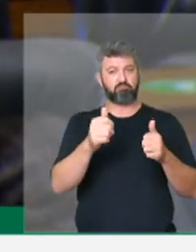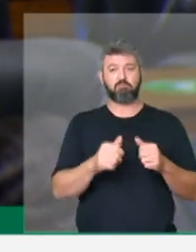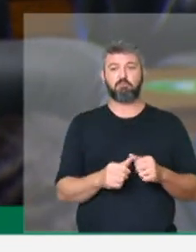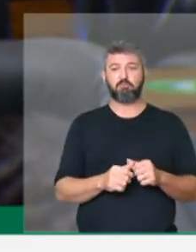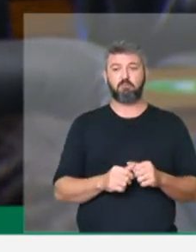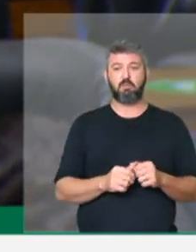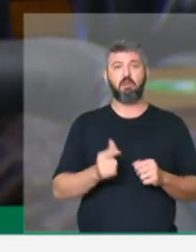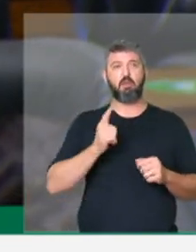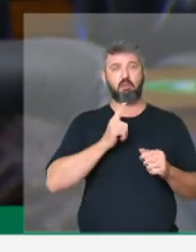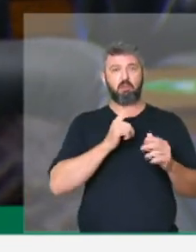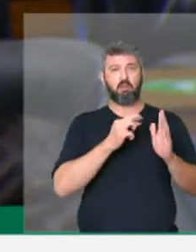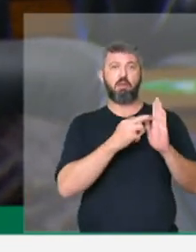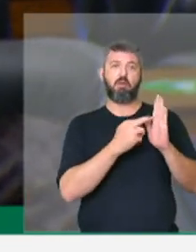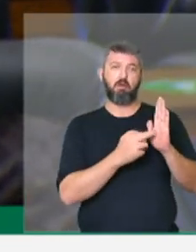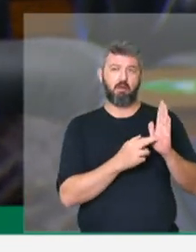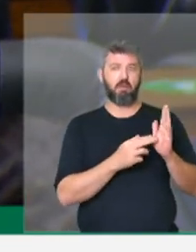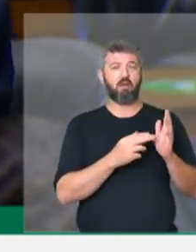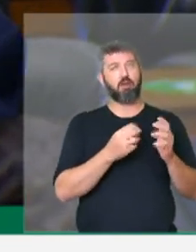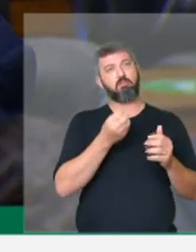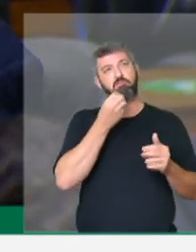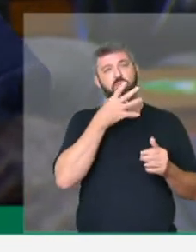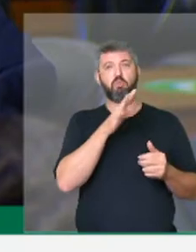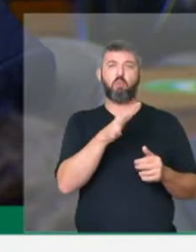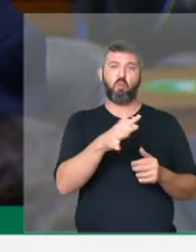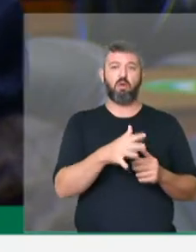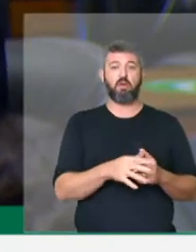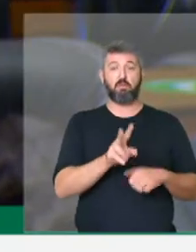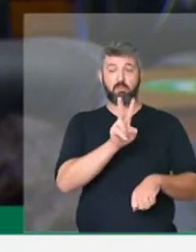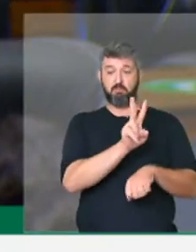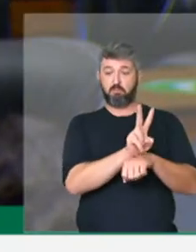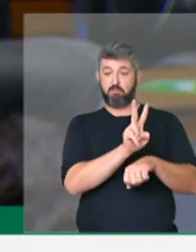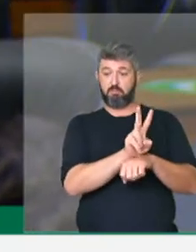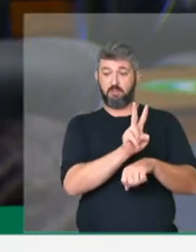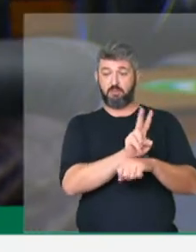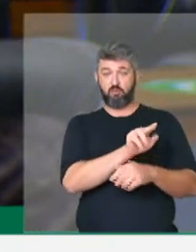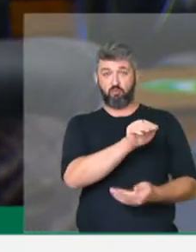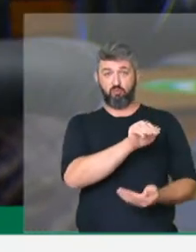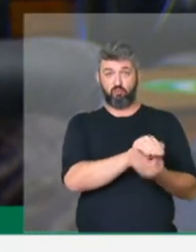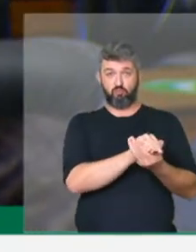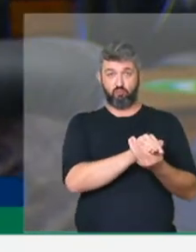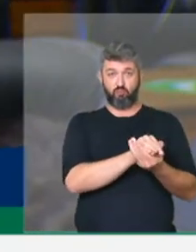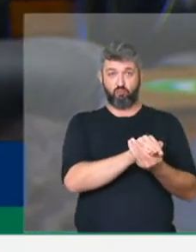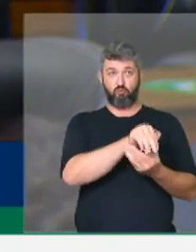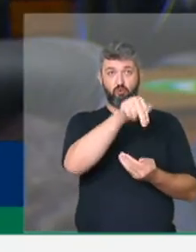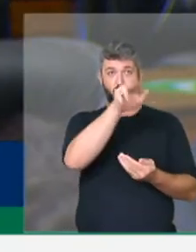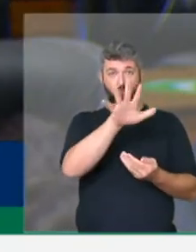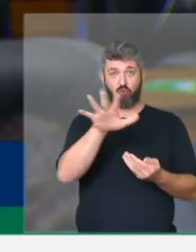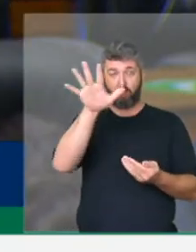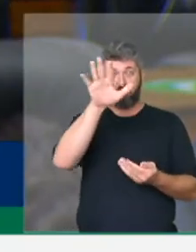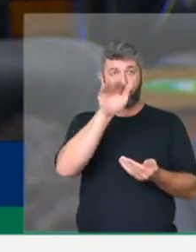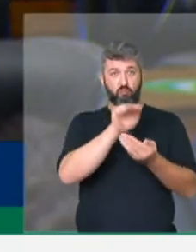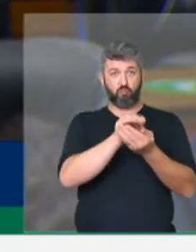UMA RENEGOCIAÇÃO... DAS DÍVIDAS EM CONDIÇÕES MAIS FAVORÁVEIS, ENTÃO ESTA MEDIDA PROVISÓRIA ORIGINAL